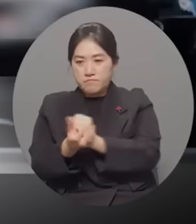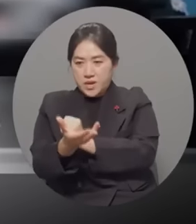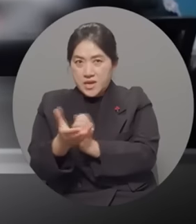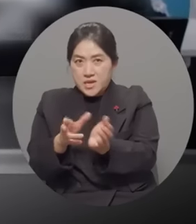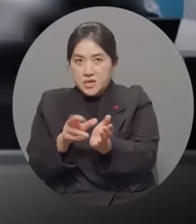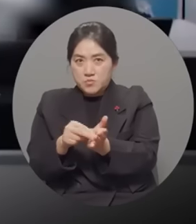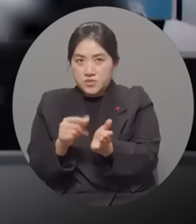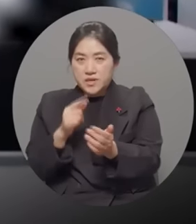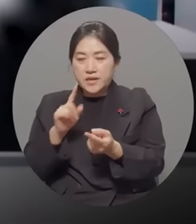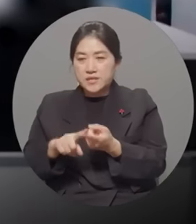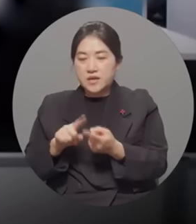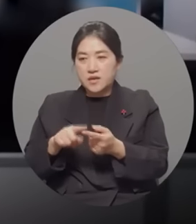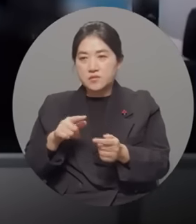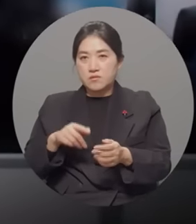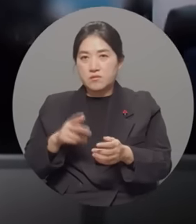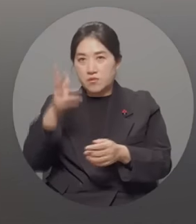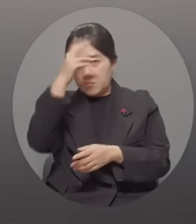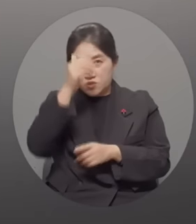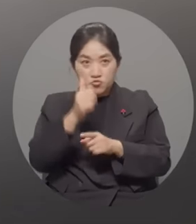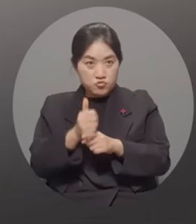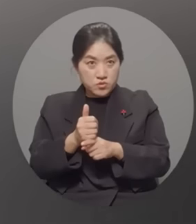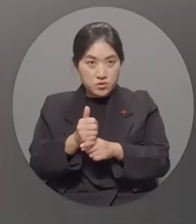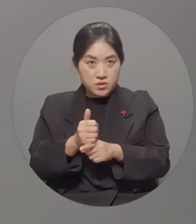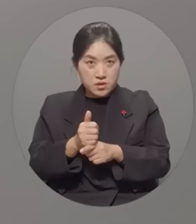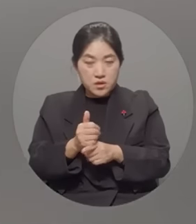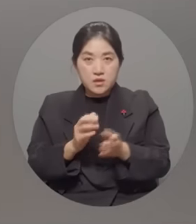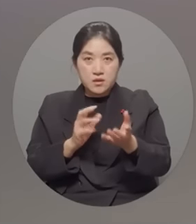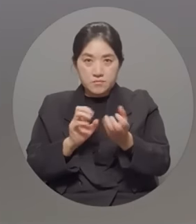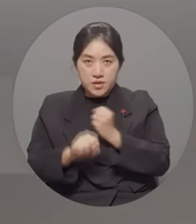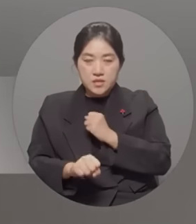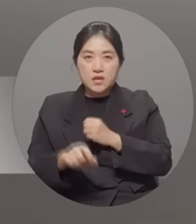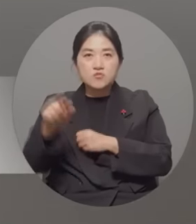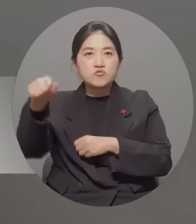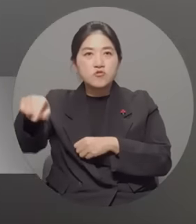검찰이 수사에 나선 사실을전해드렸습니다.